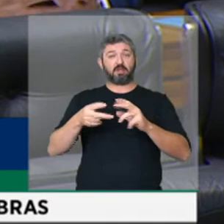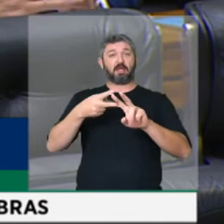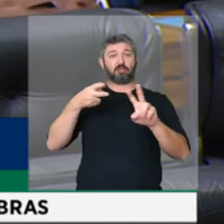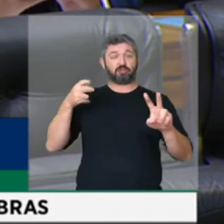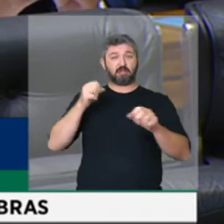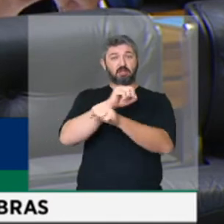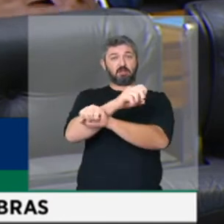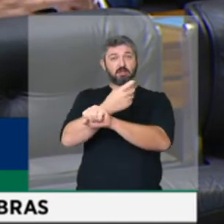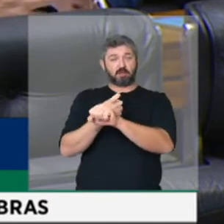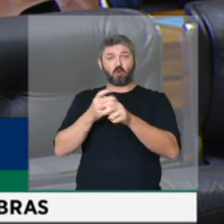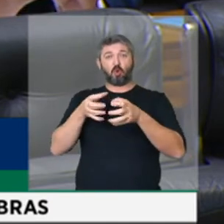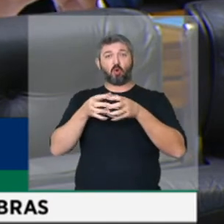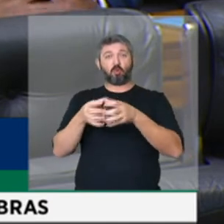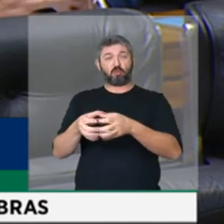COMUNIDADES INDÍGENAS RURAIS QUILOMBOLAS MESMO TRATAMENTO